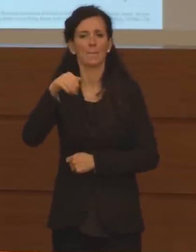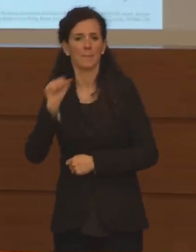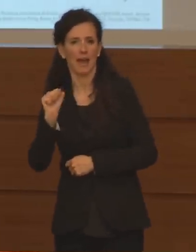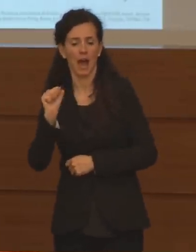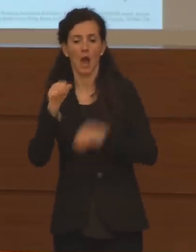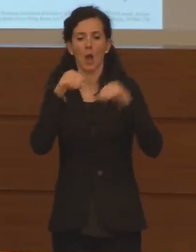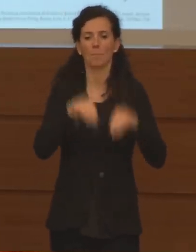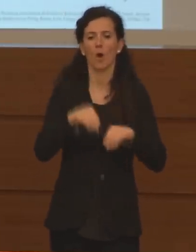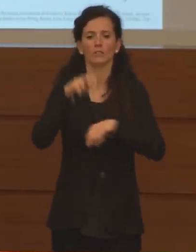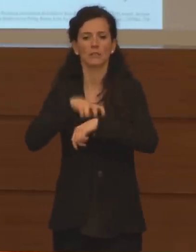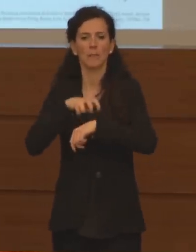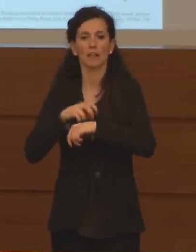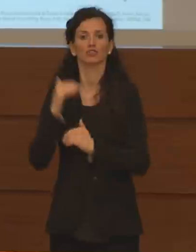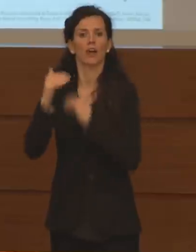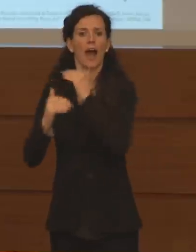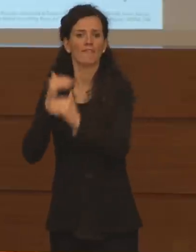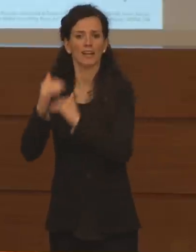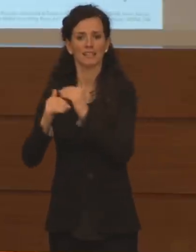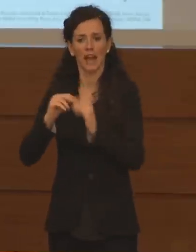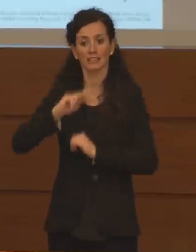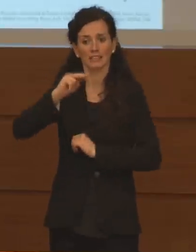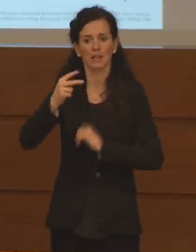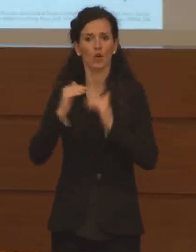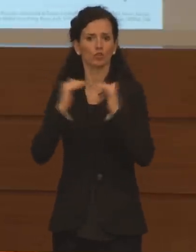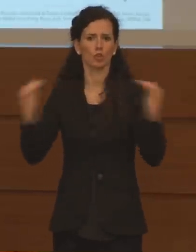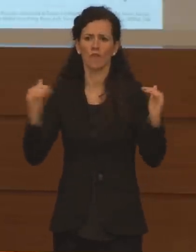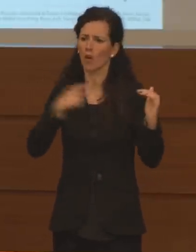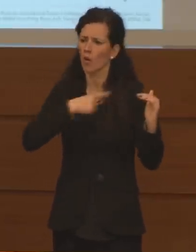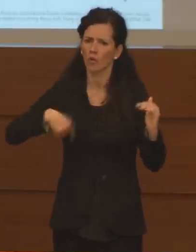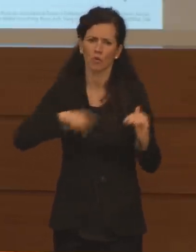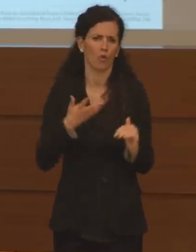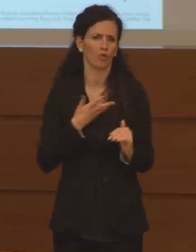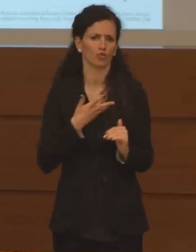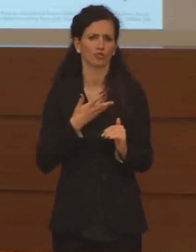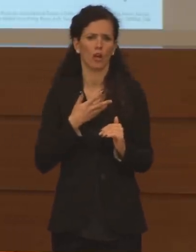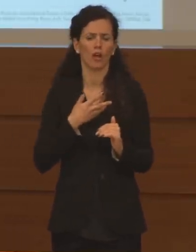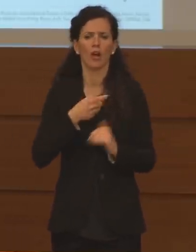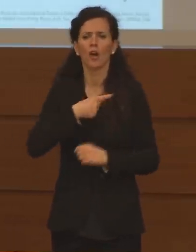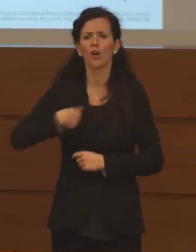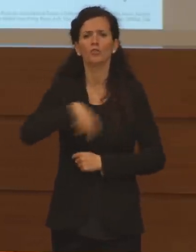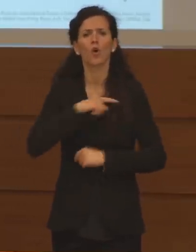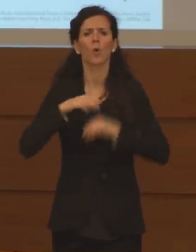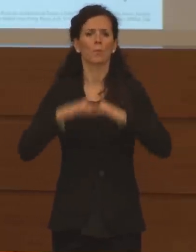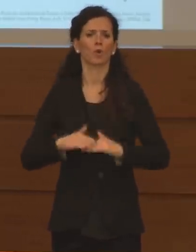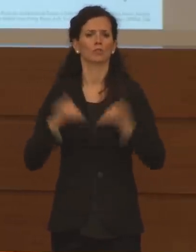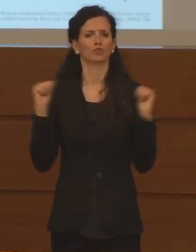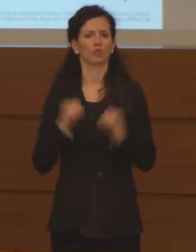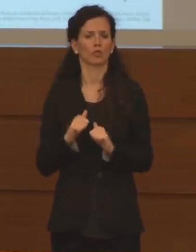secondo livello, noi li abbiamo siamo la protezione civile, siamo alla protezione civile che nel